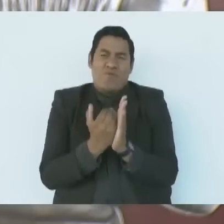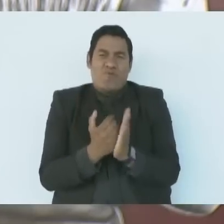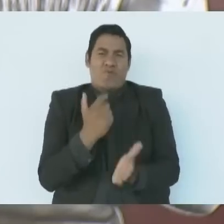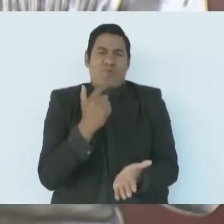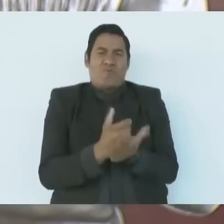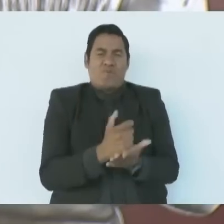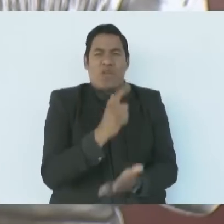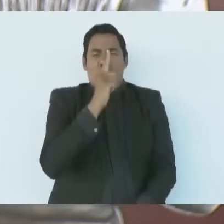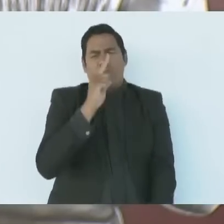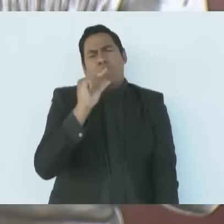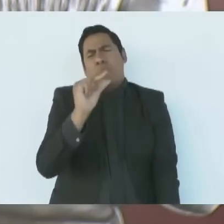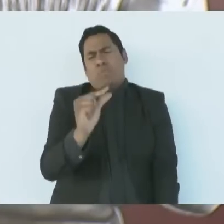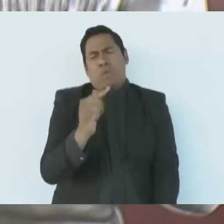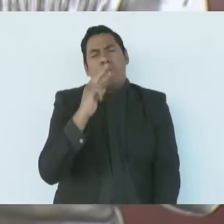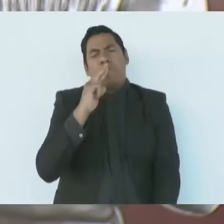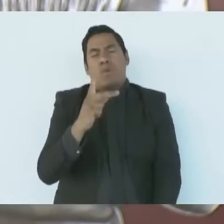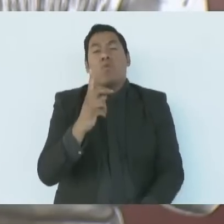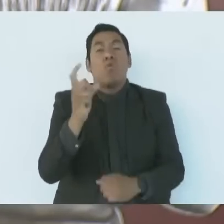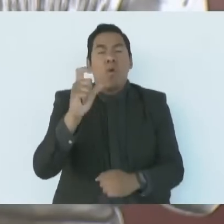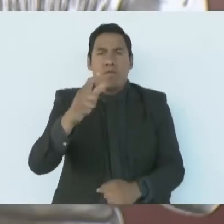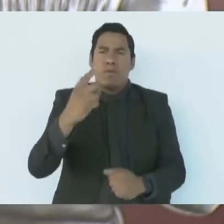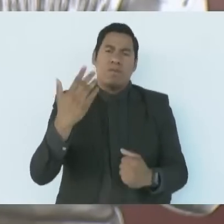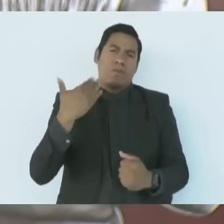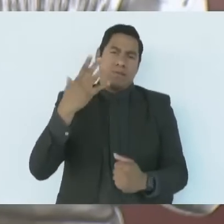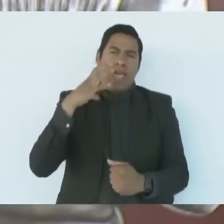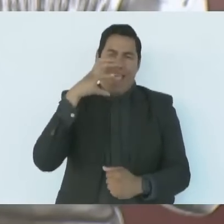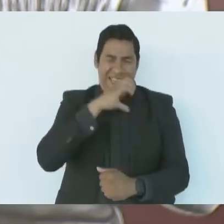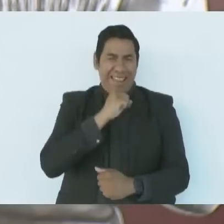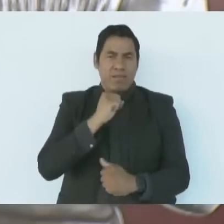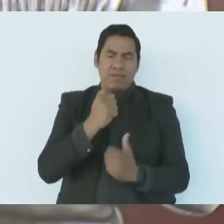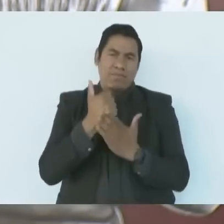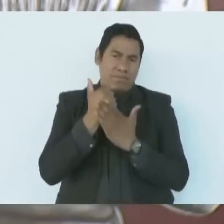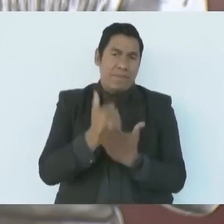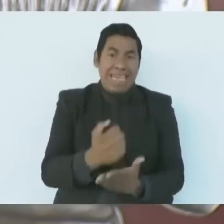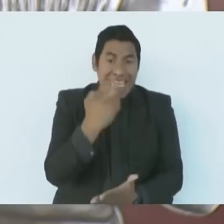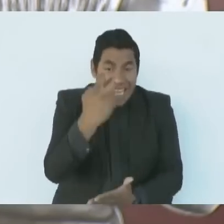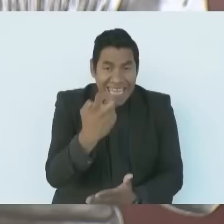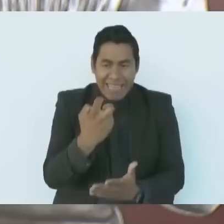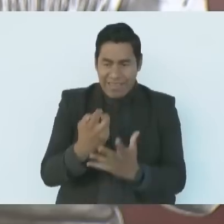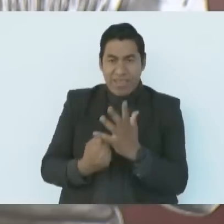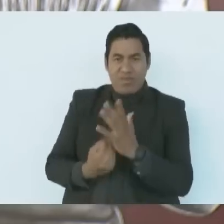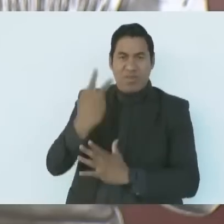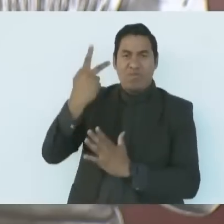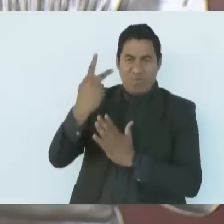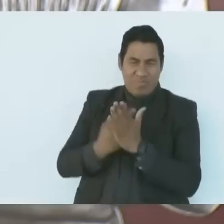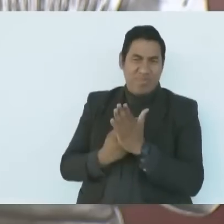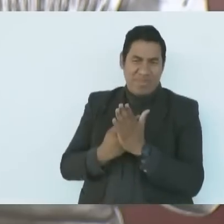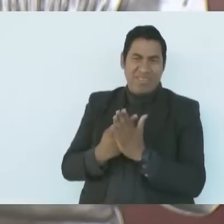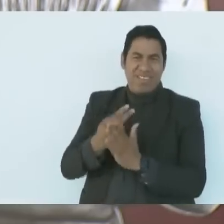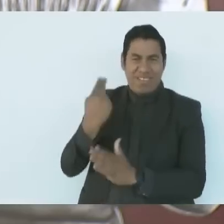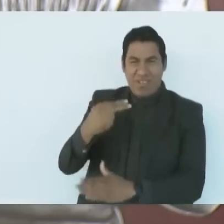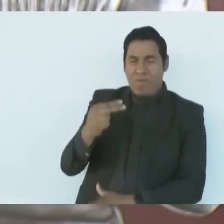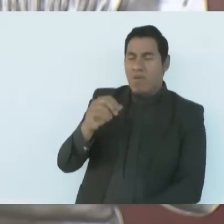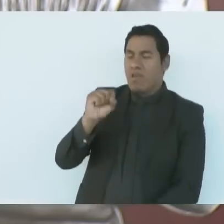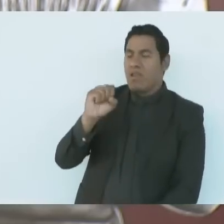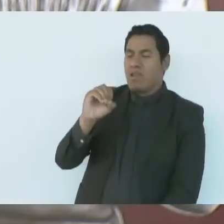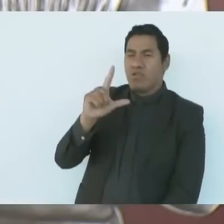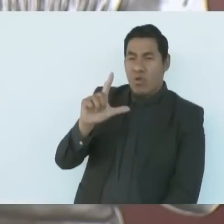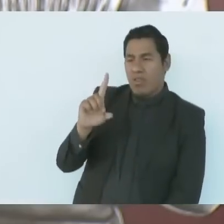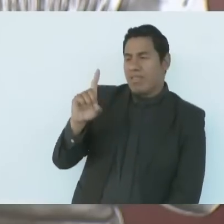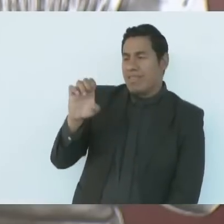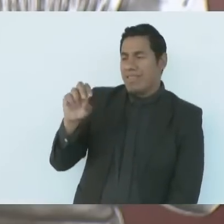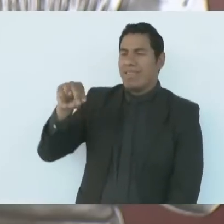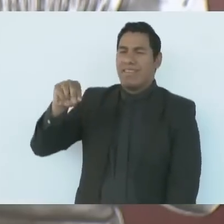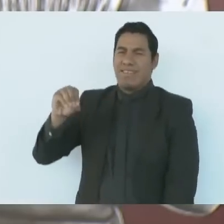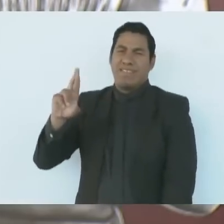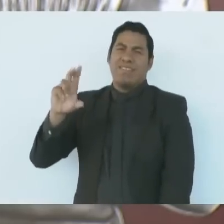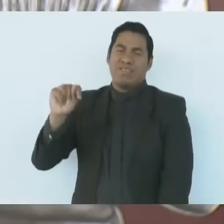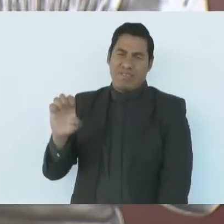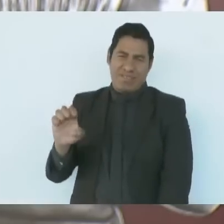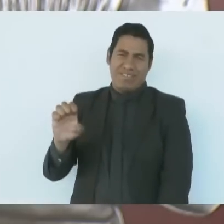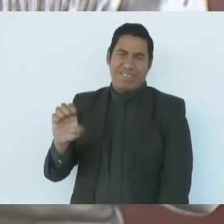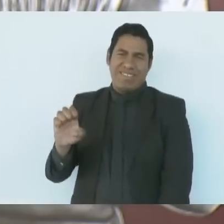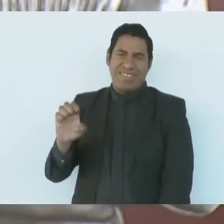durante el verano Ese es el objetivo de este programa que se llama Sol del Norte dónde lo